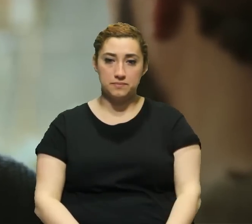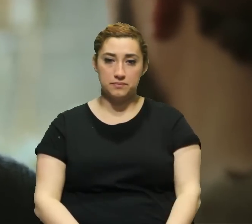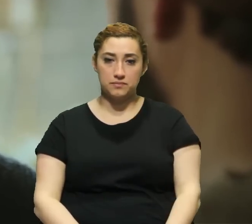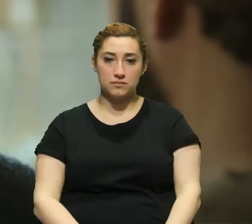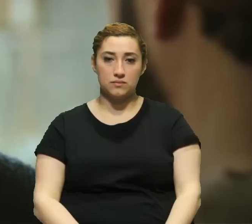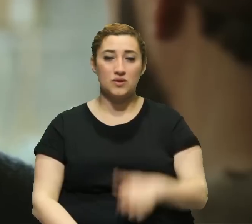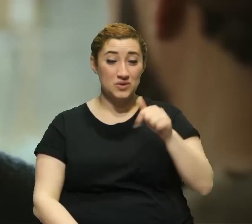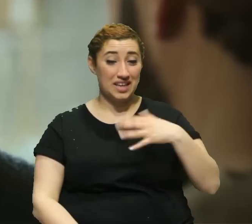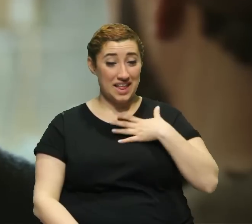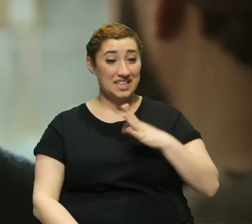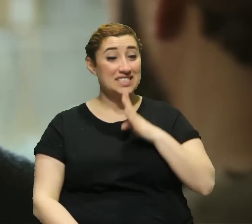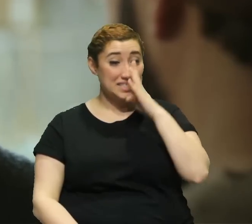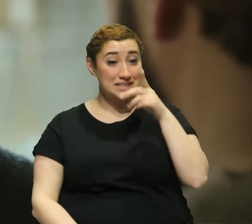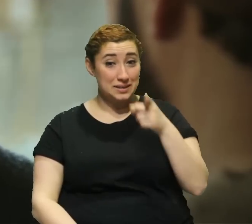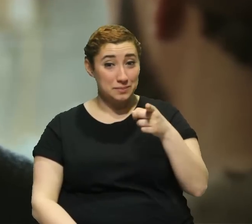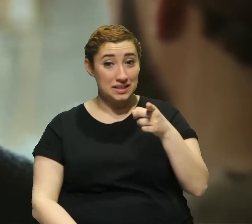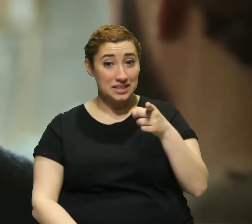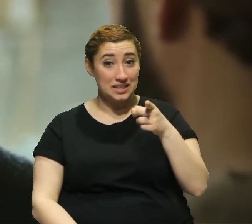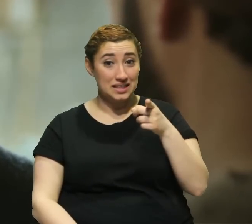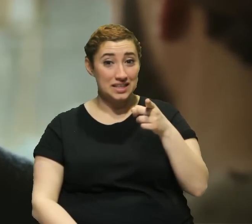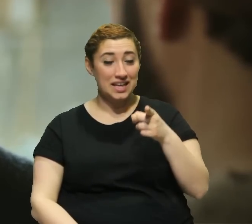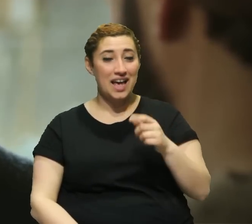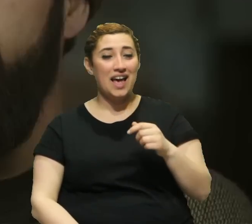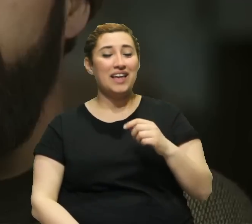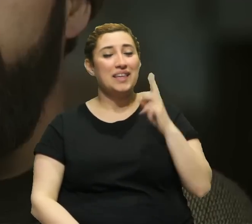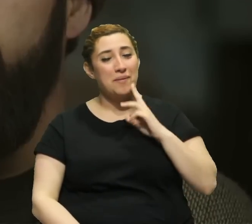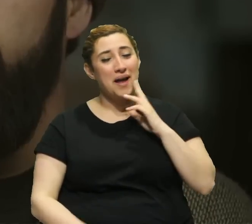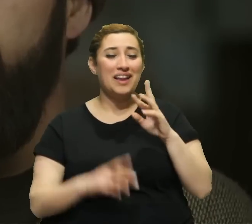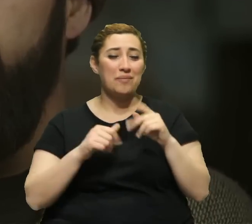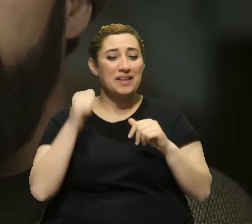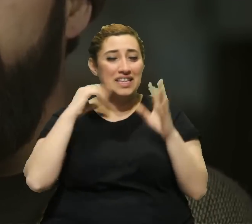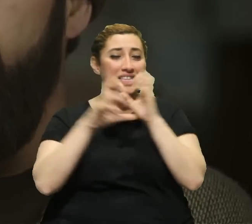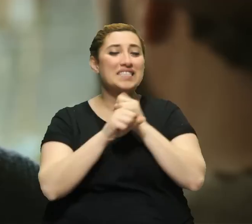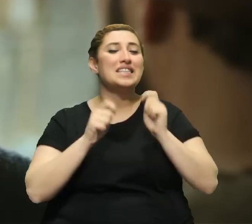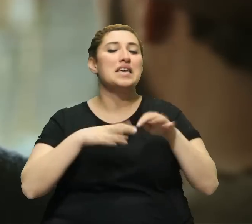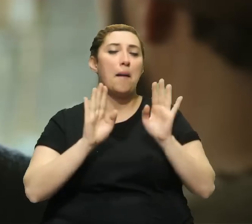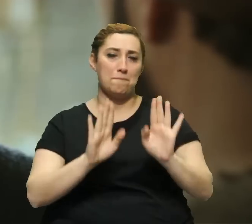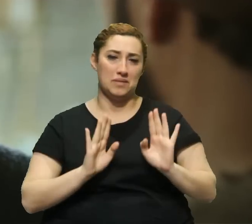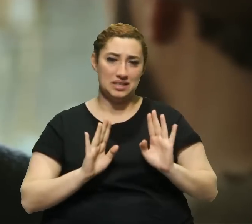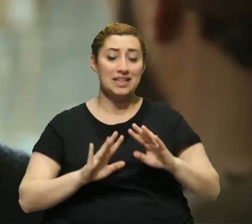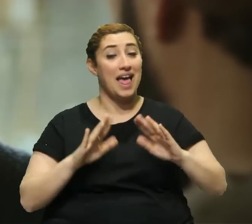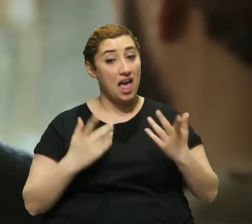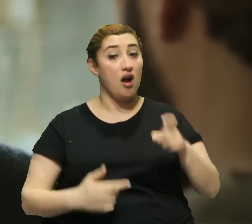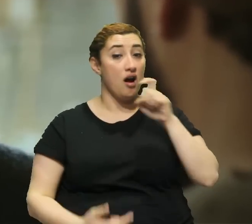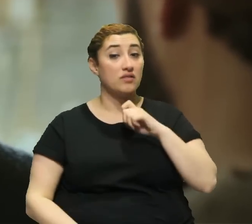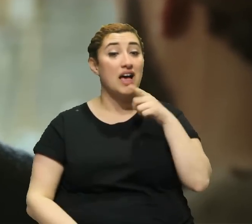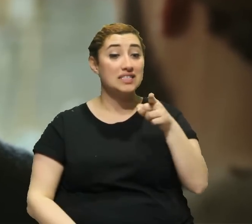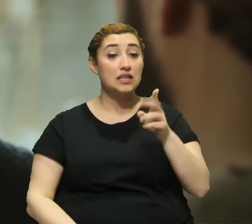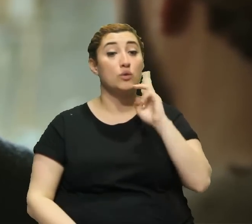Şu kibrini, artık tevazuunun ardına saklama pirdaş. Madem hata senin, günah senin...